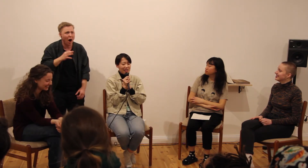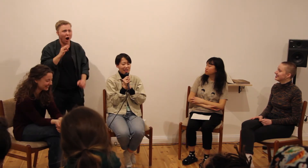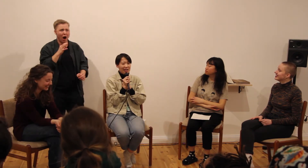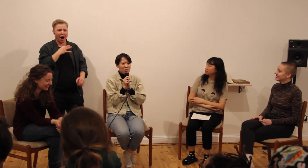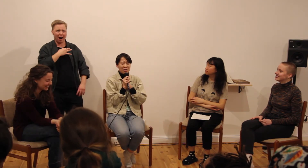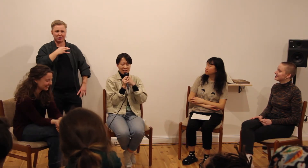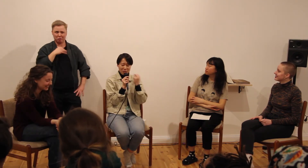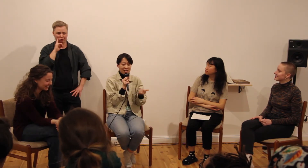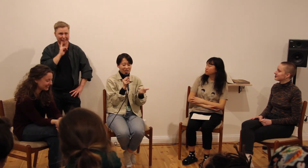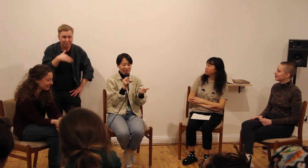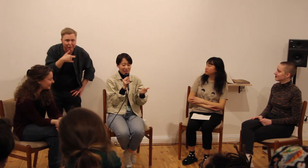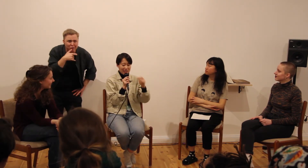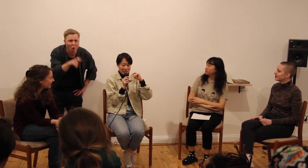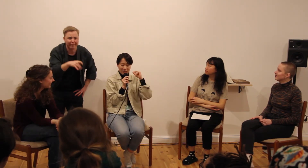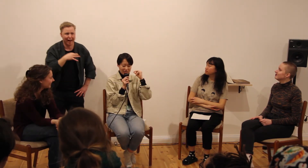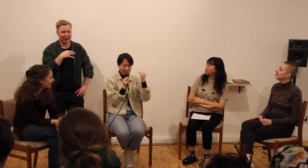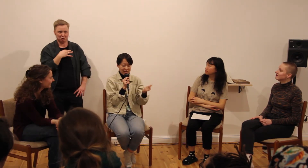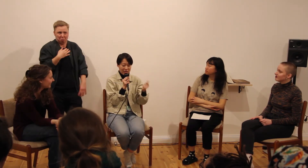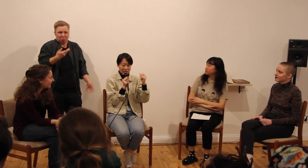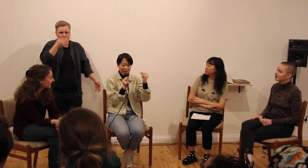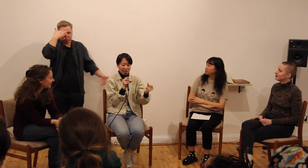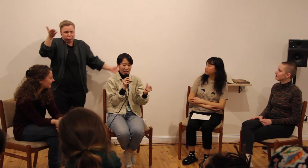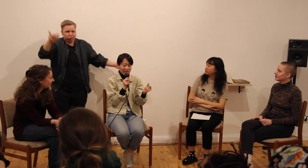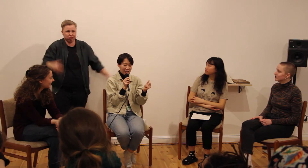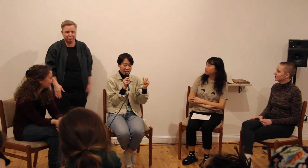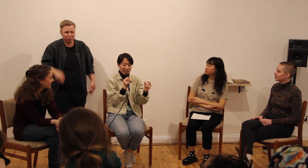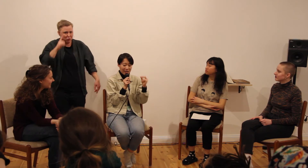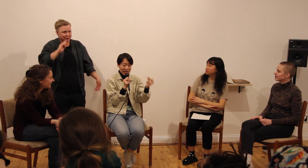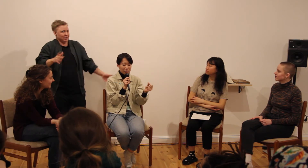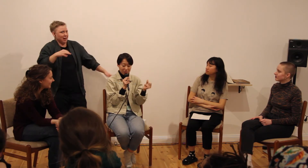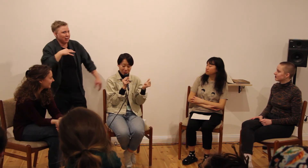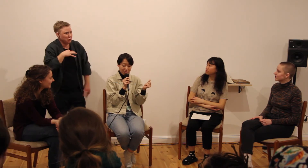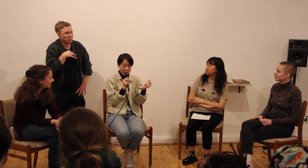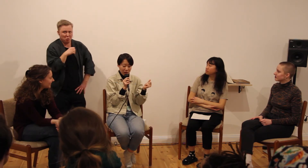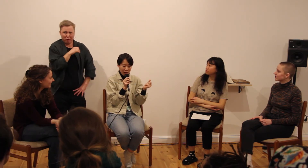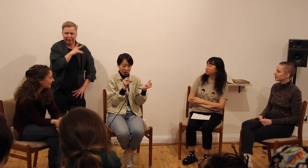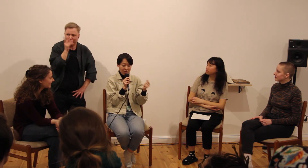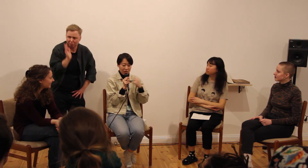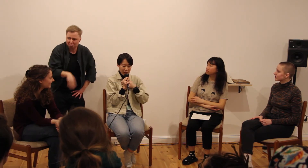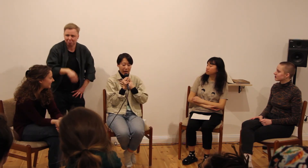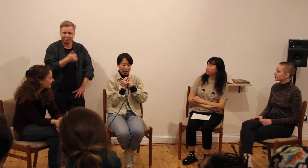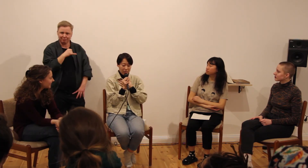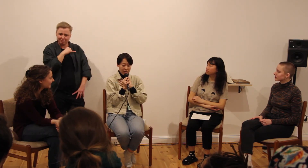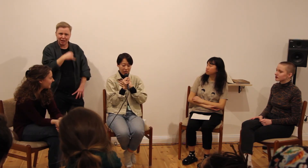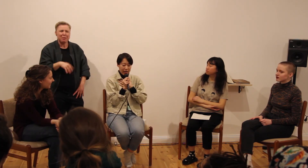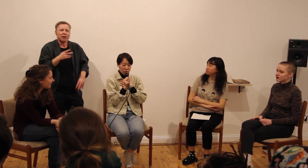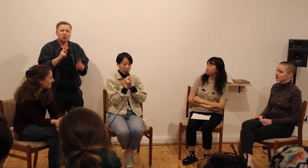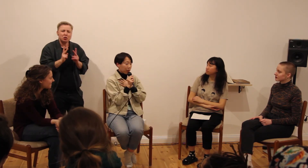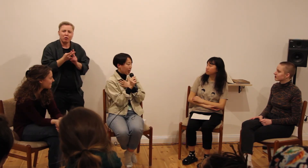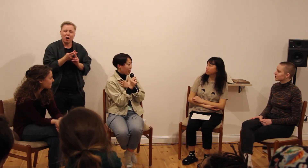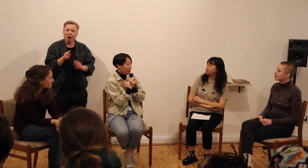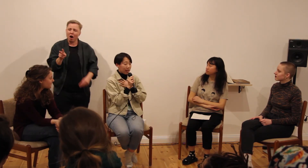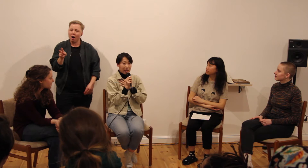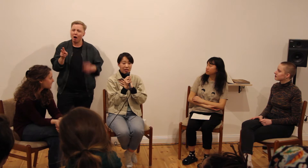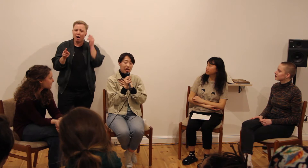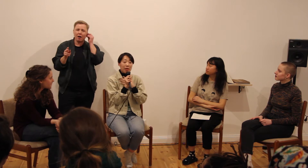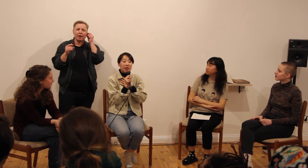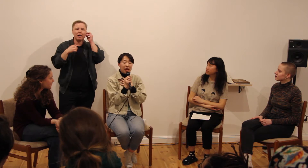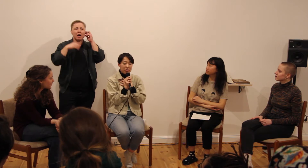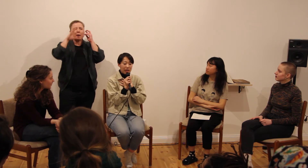Aber sofort wurde mir klar, dass ich einen Namen habe,